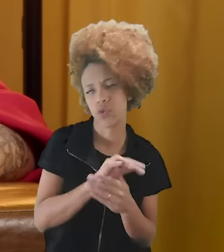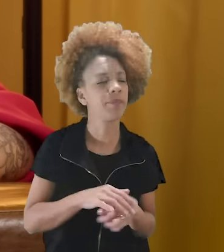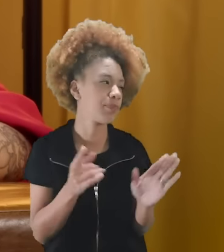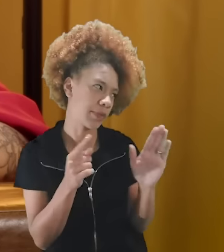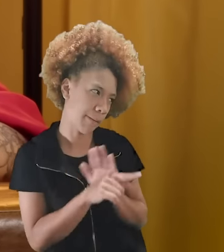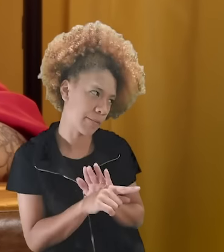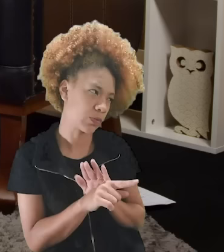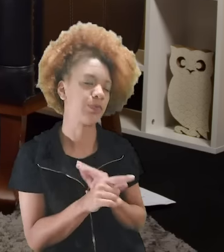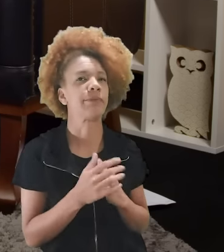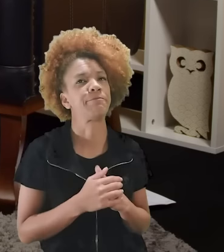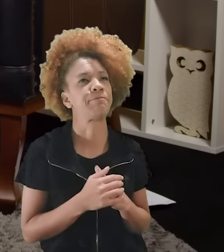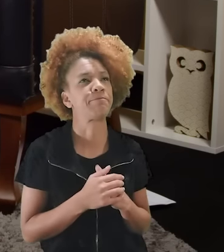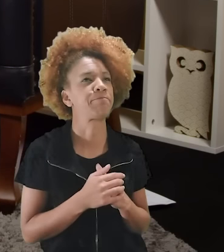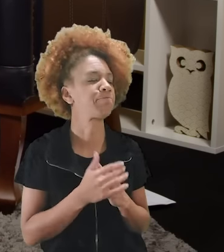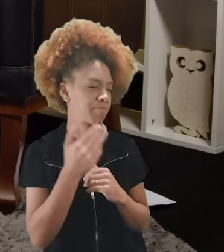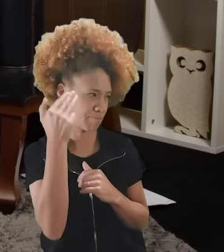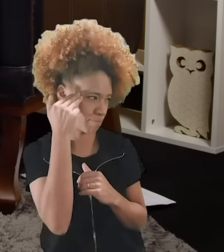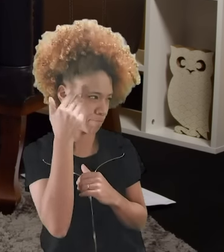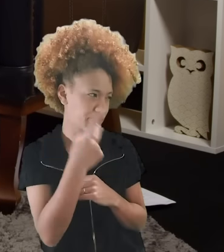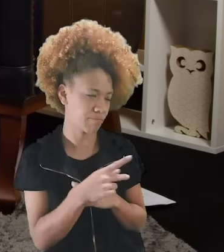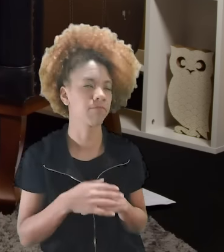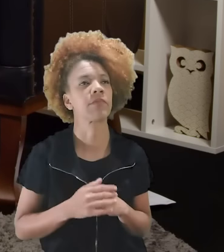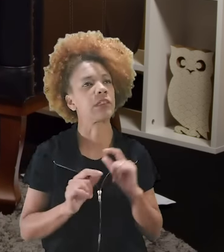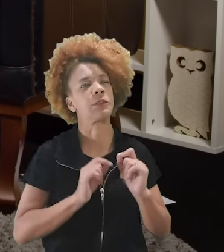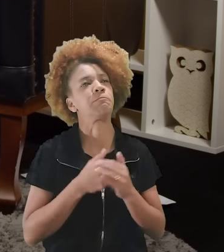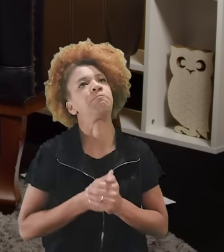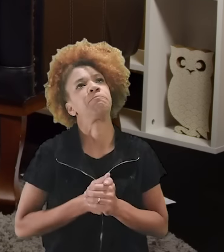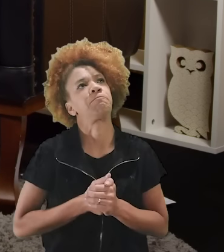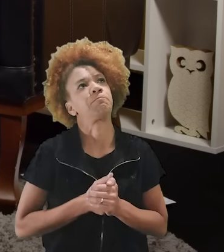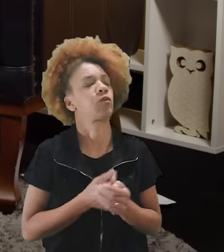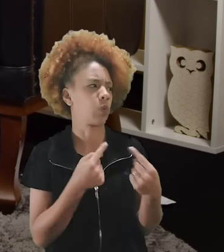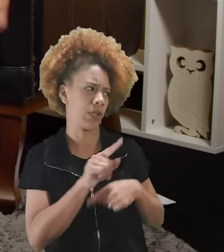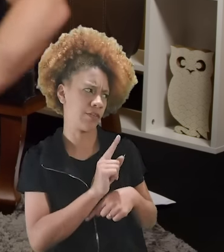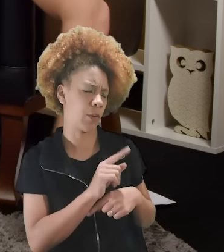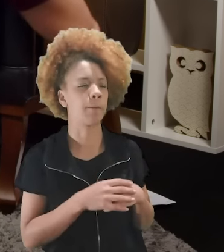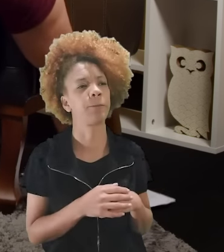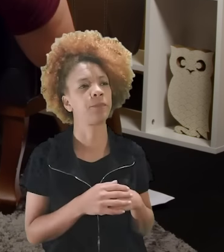então vou fazer uma pergunta muito muito Mental para você que é o seguinte não é Desafio não como